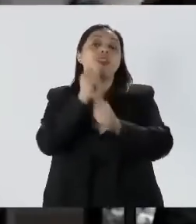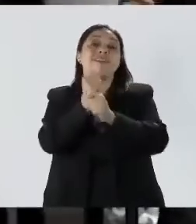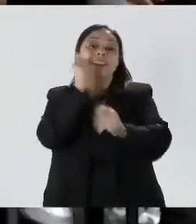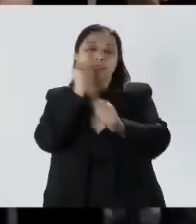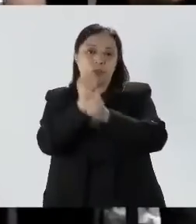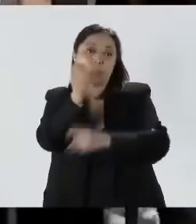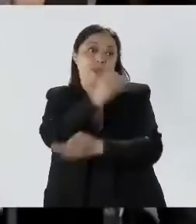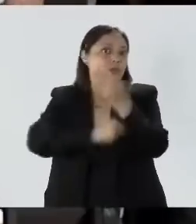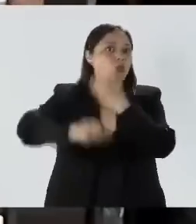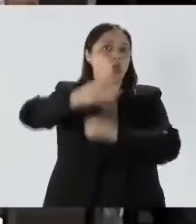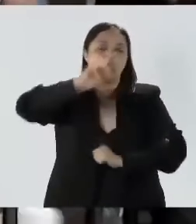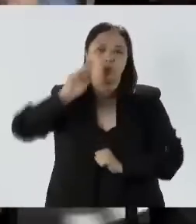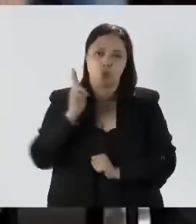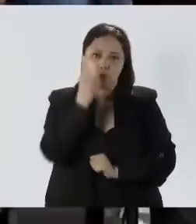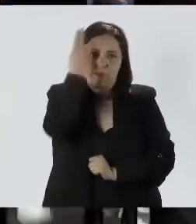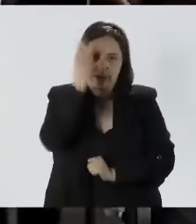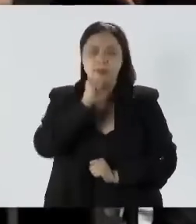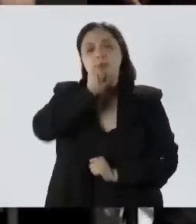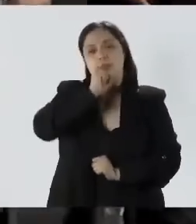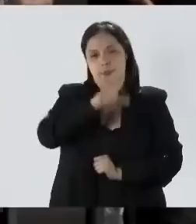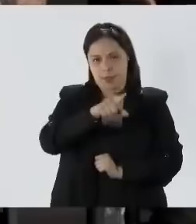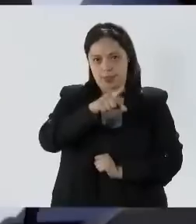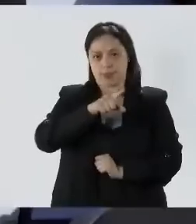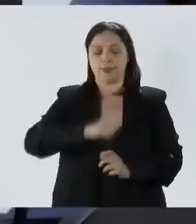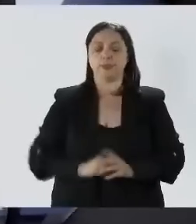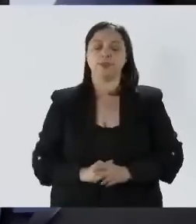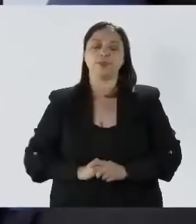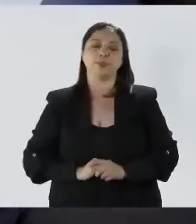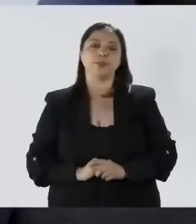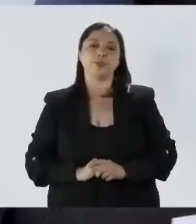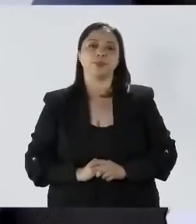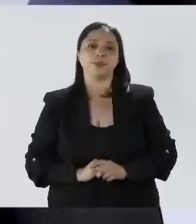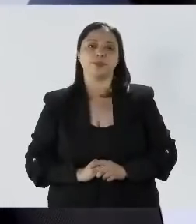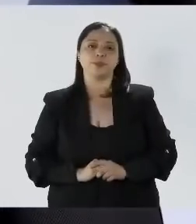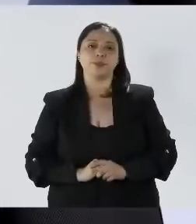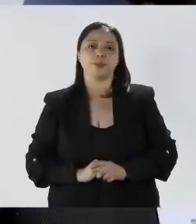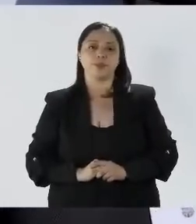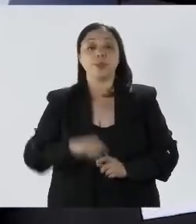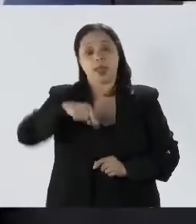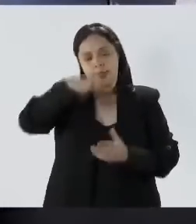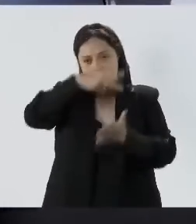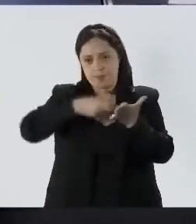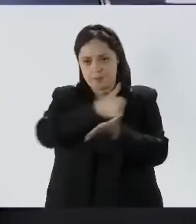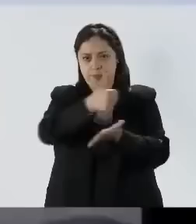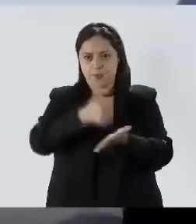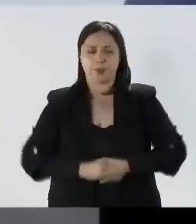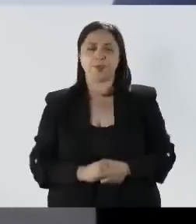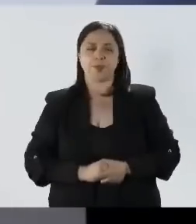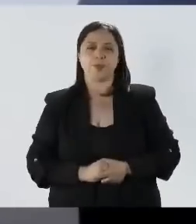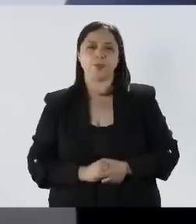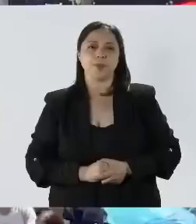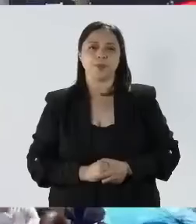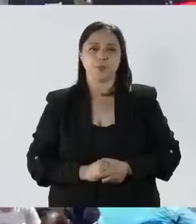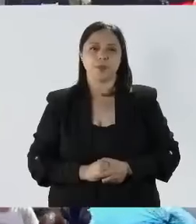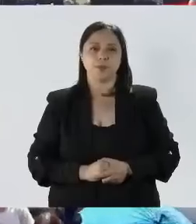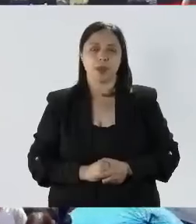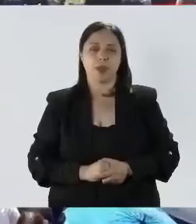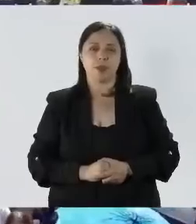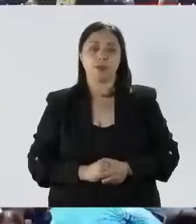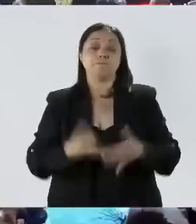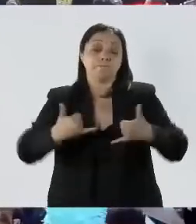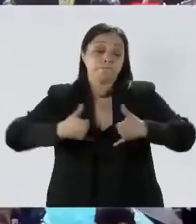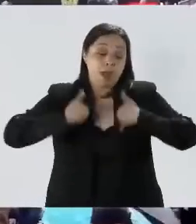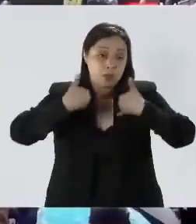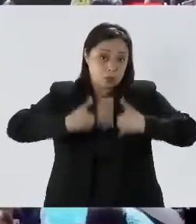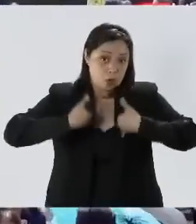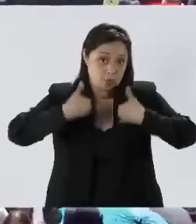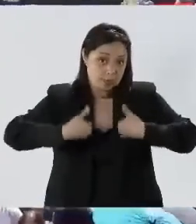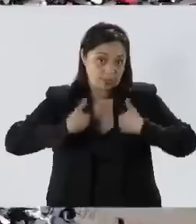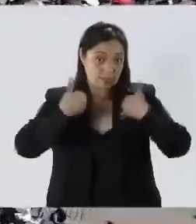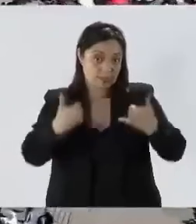México no abandonaremos a nuestros jóvenes sobre todo los que viven en condiciones